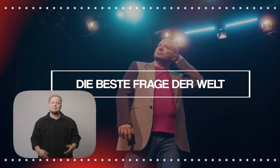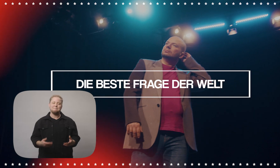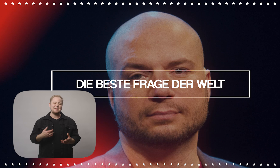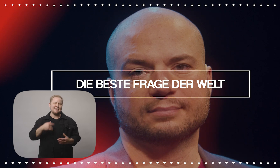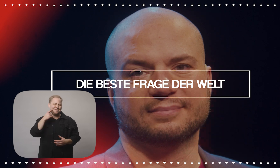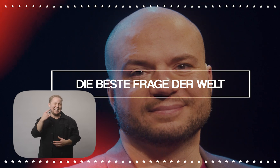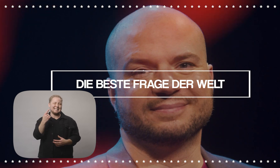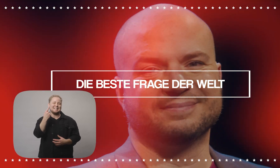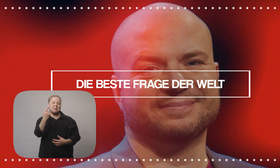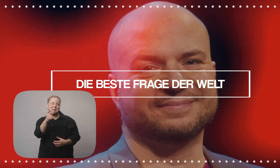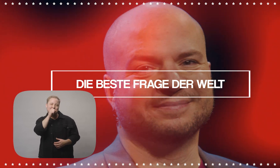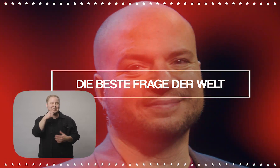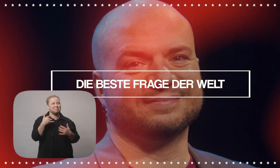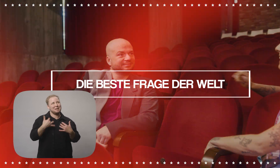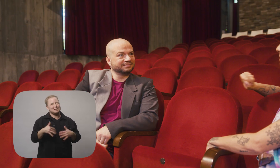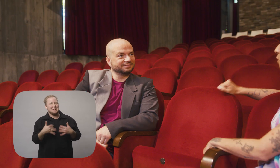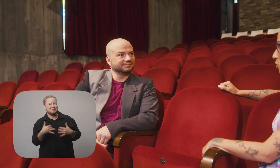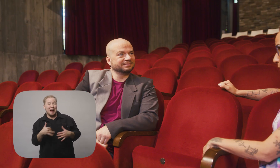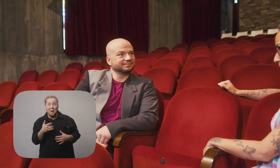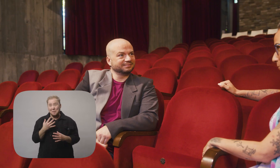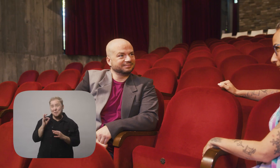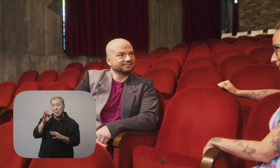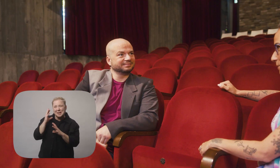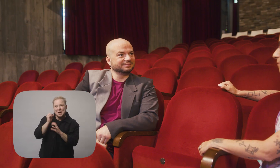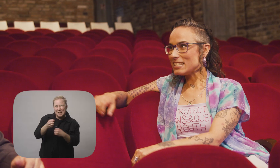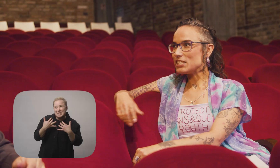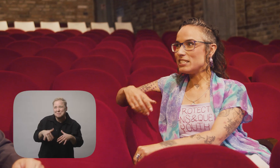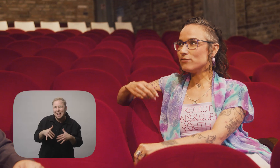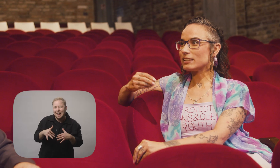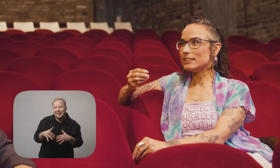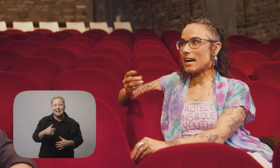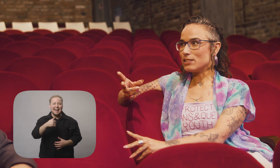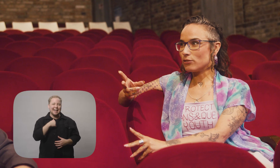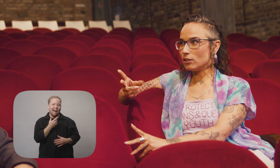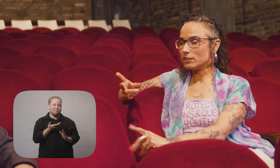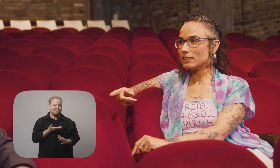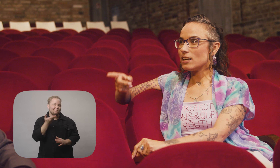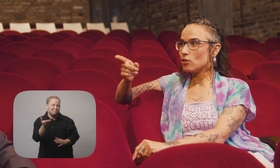Okan, ich weiß du bist ja ein verspielter Typ. Ich habe dir auch ein Spiel mitgebracht. Ich liefere die Antwort.